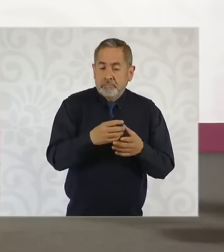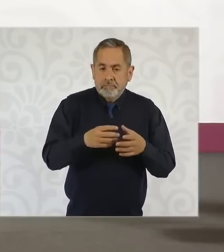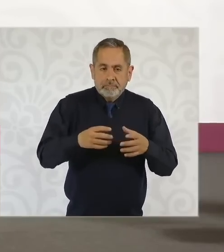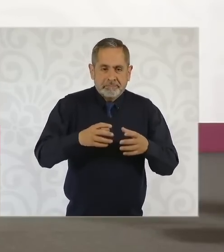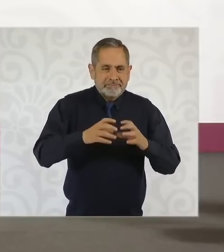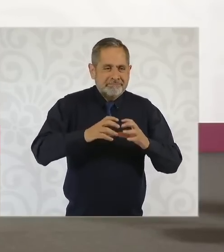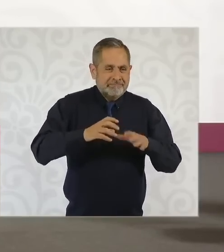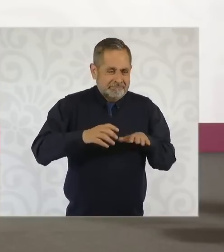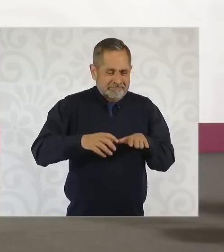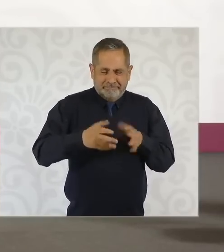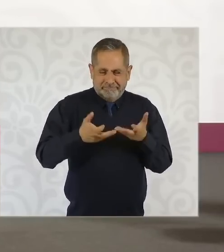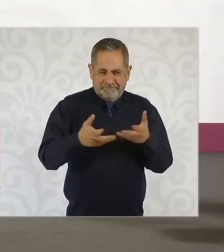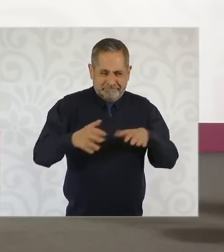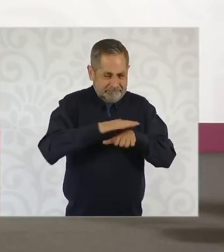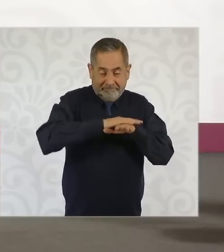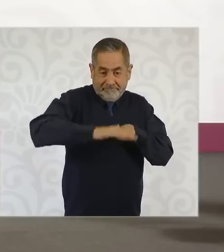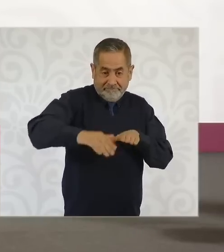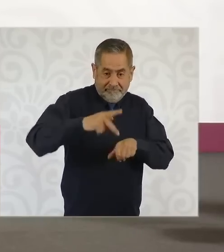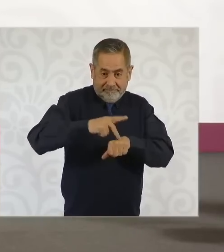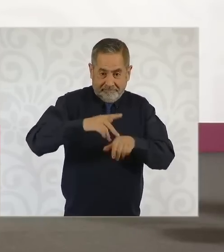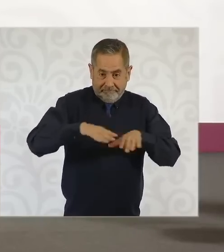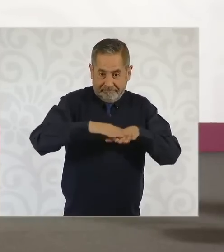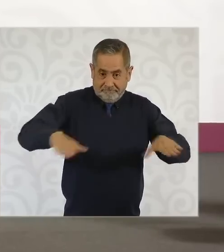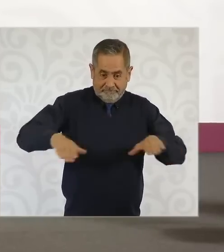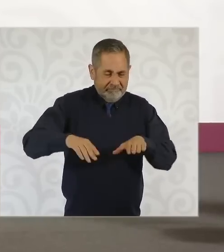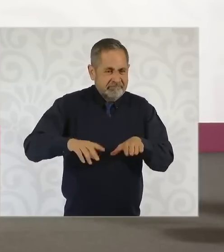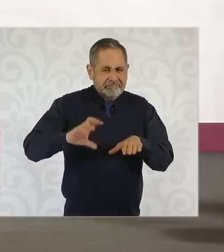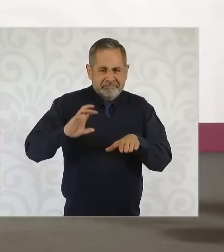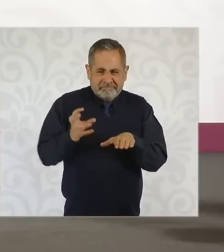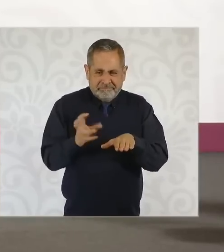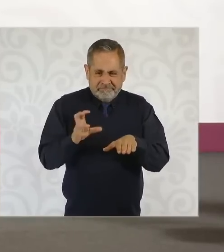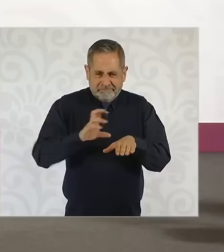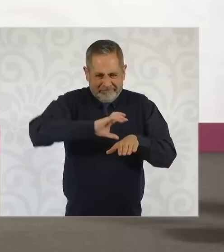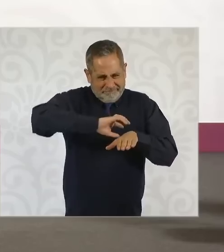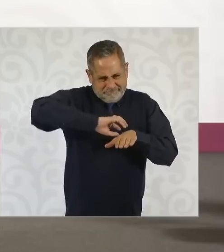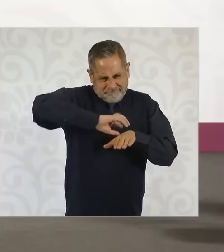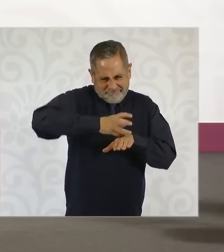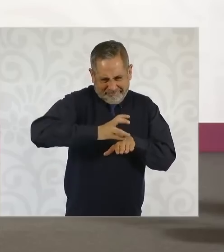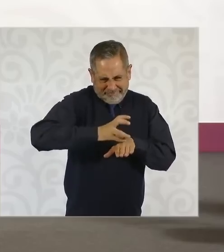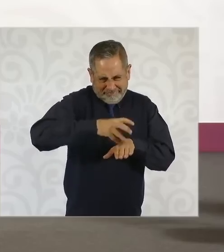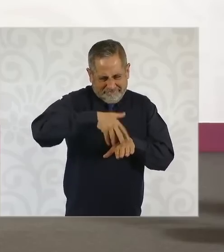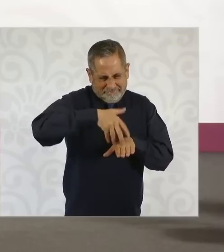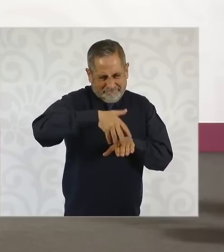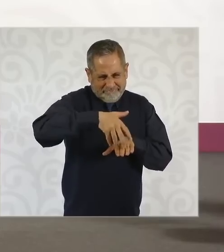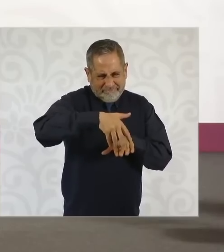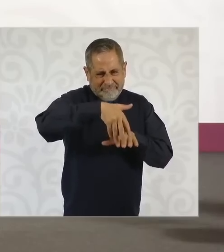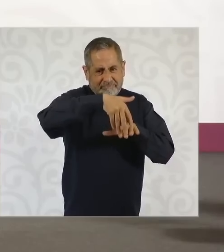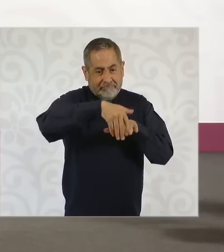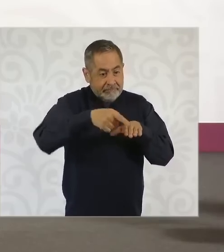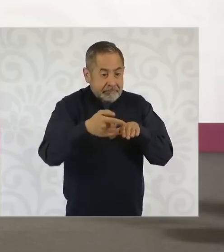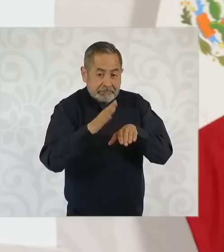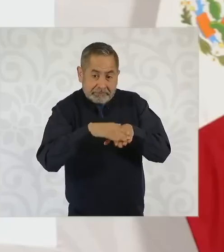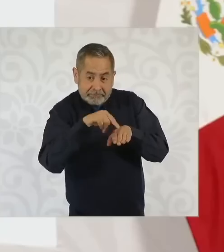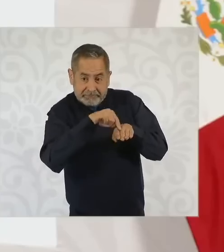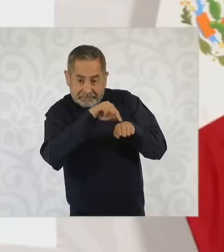sino las capas de abajo lo mezclan con la capa de de triturada de asfalto le incorporan cemento